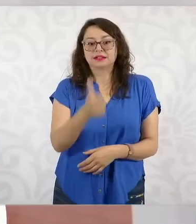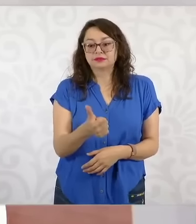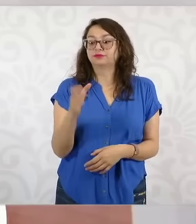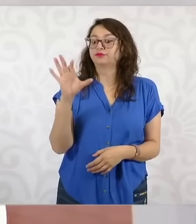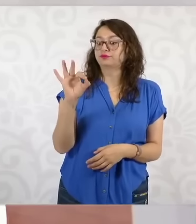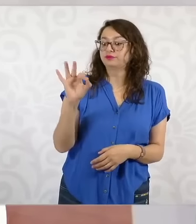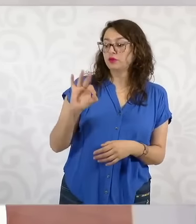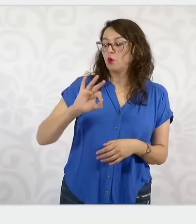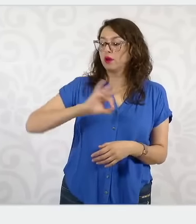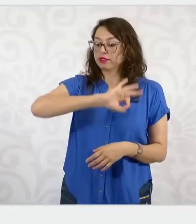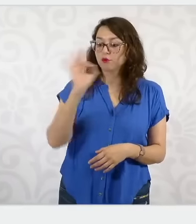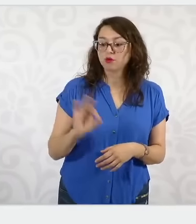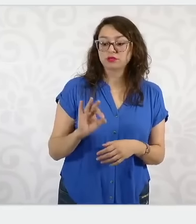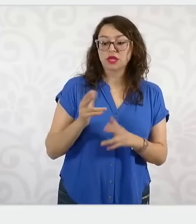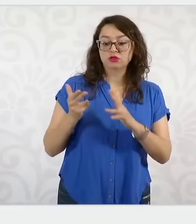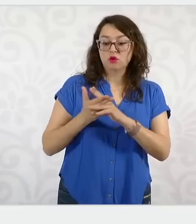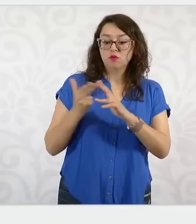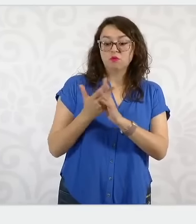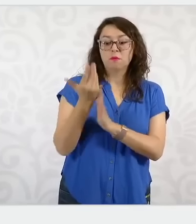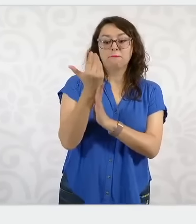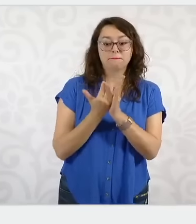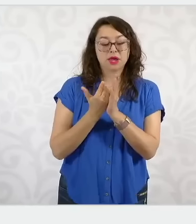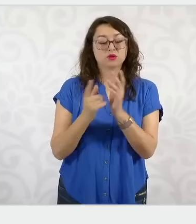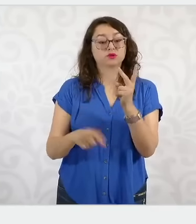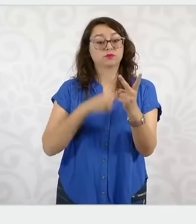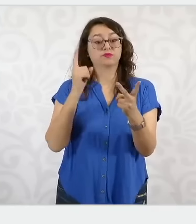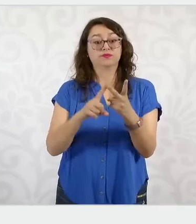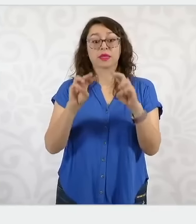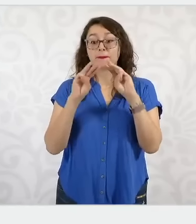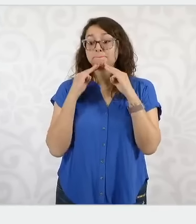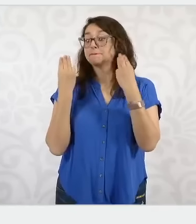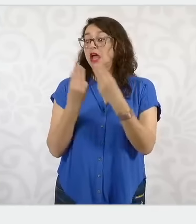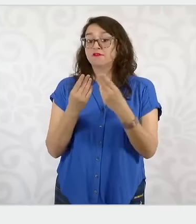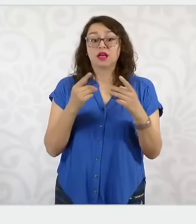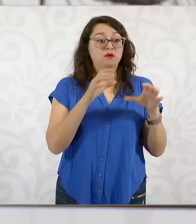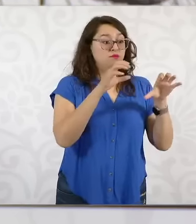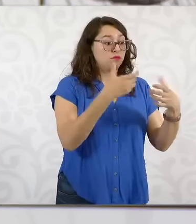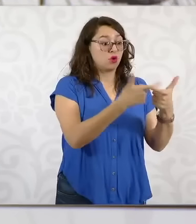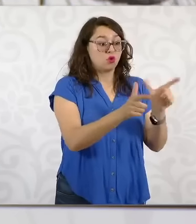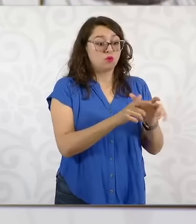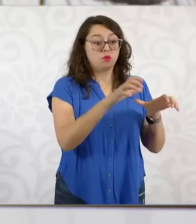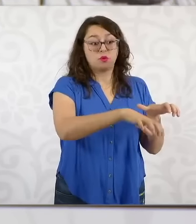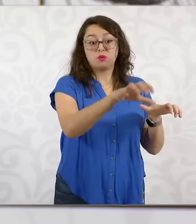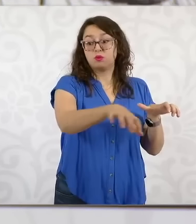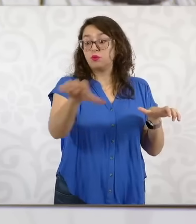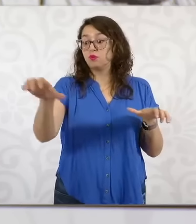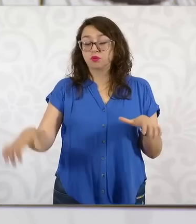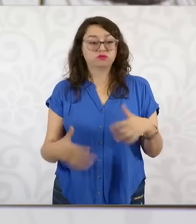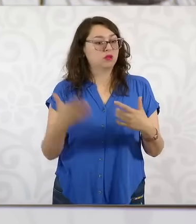menos homicidios. Todos los grupos delictivos eh o se han enviado a Estados Unidos cabecillas por